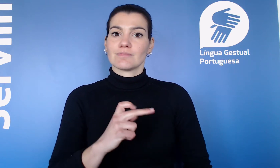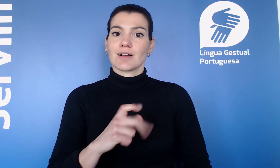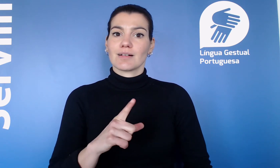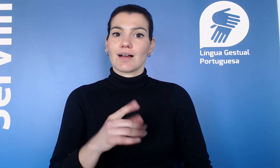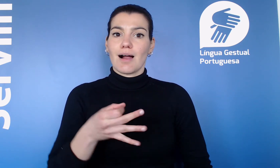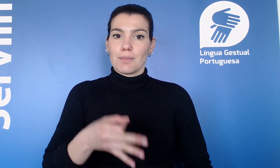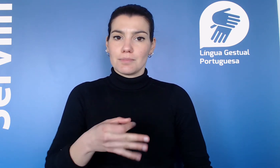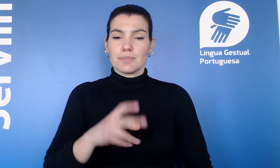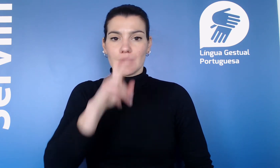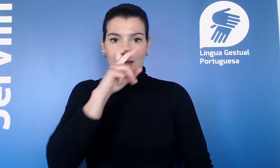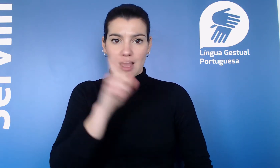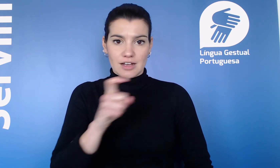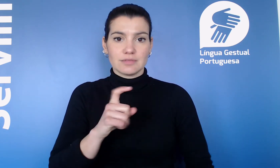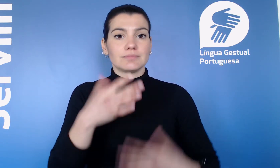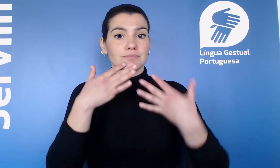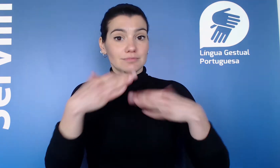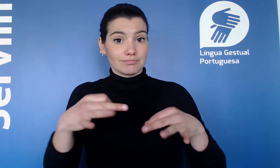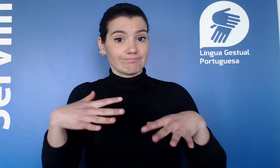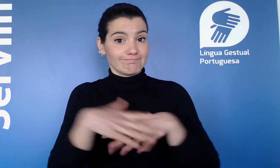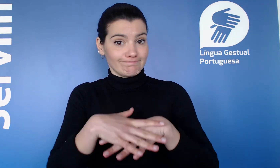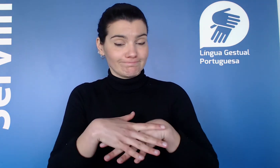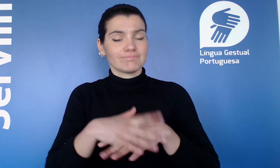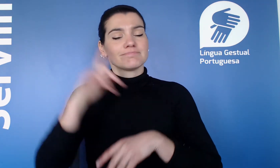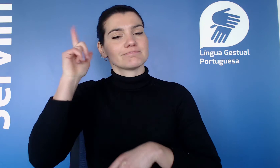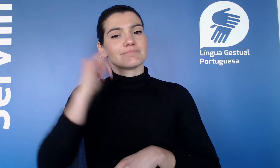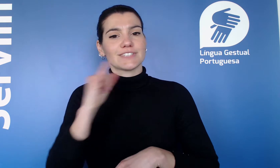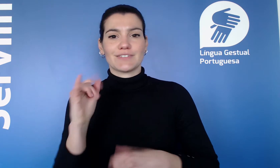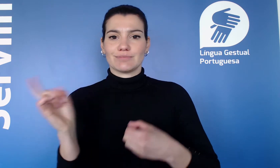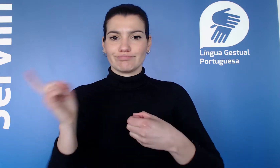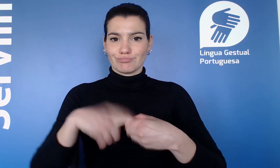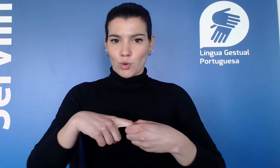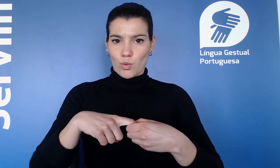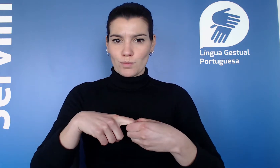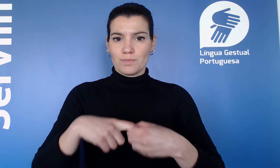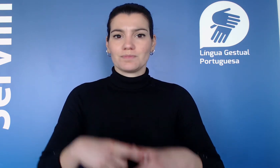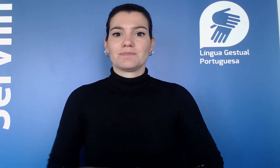A Galp Gás Natural Distribuição (GGND) é Parceiro Serviin